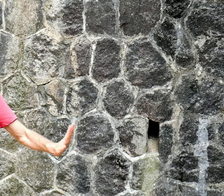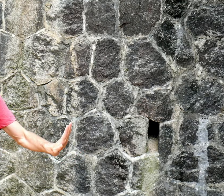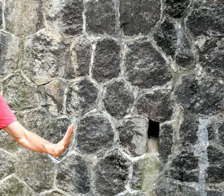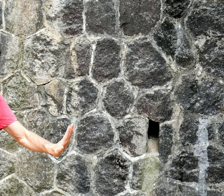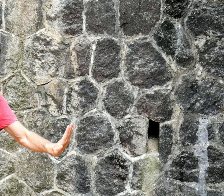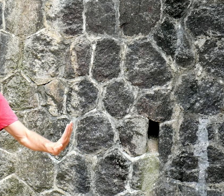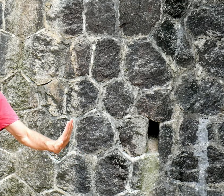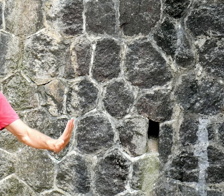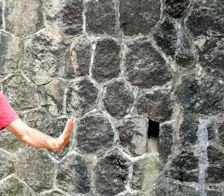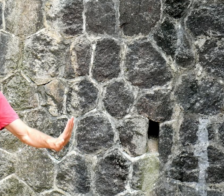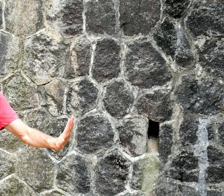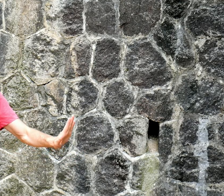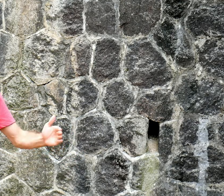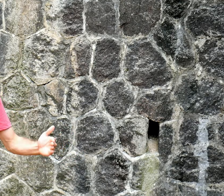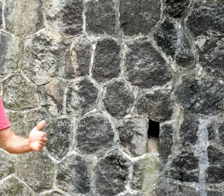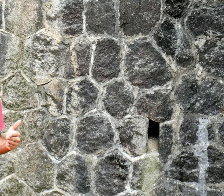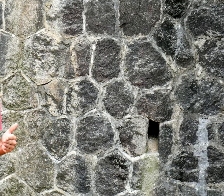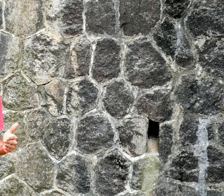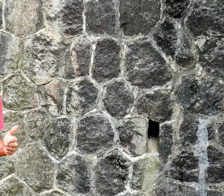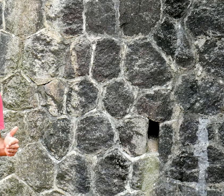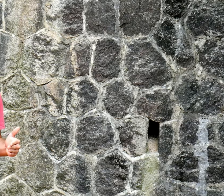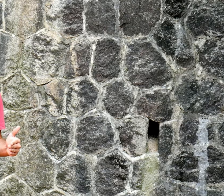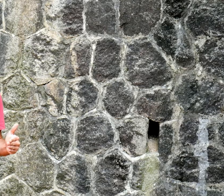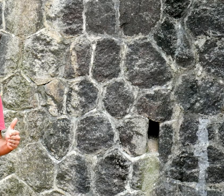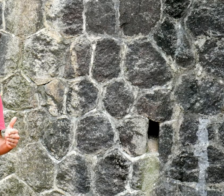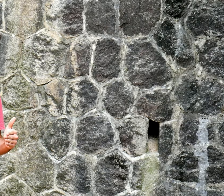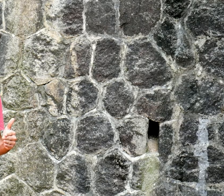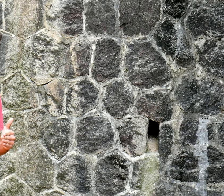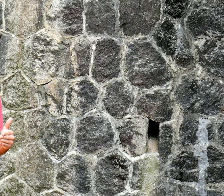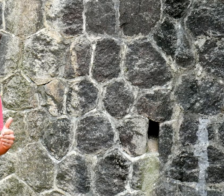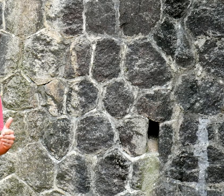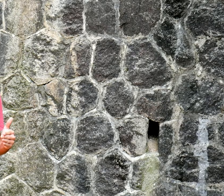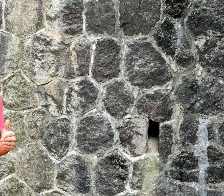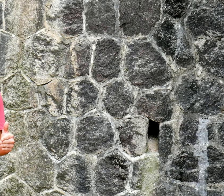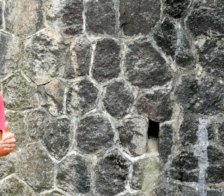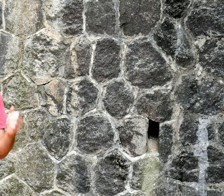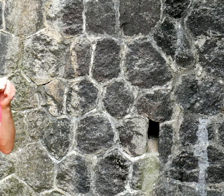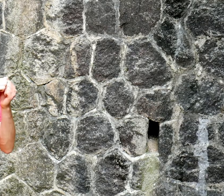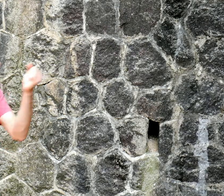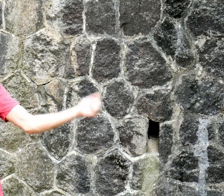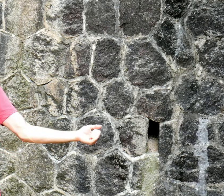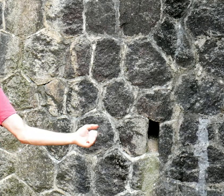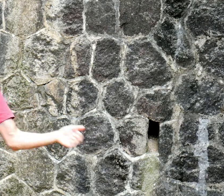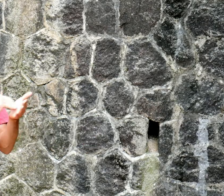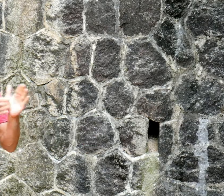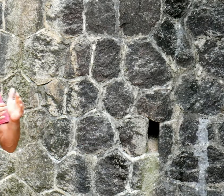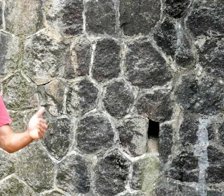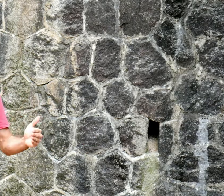Euuuuh... Plutôt 1 cm. Mais pour les bouches, garder 1 mètre ?